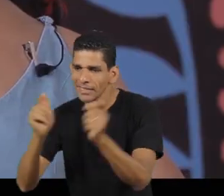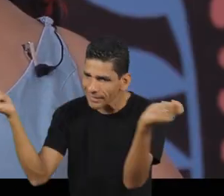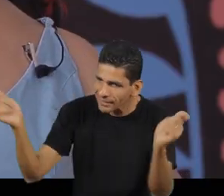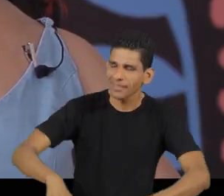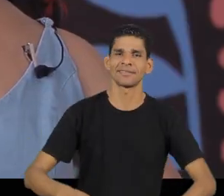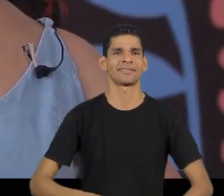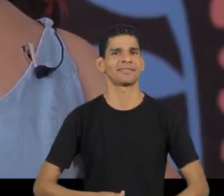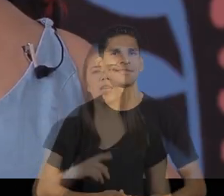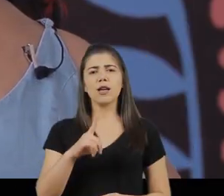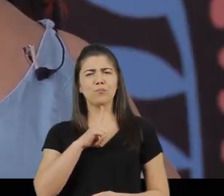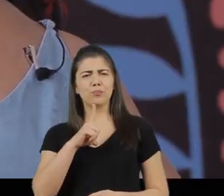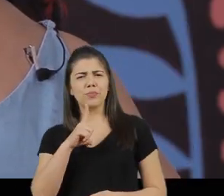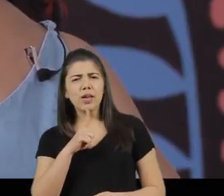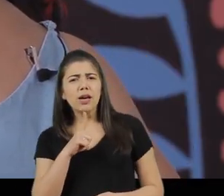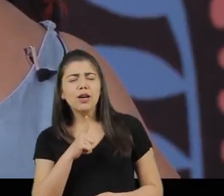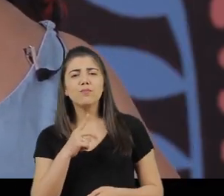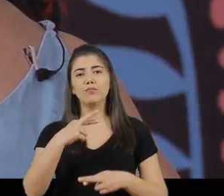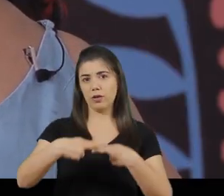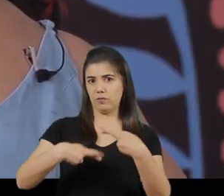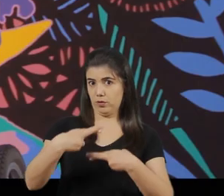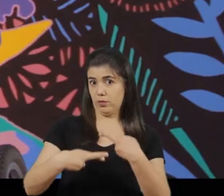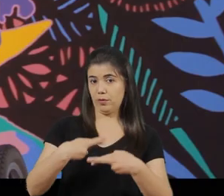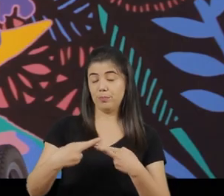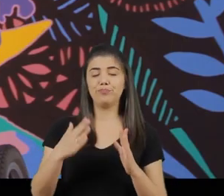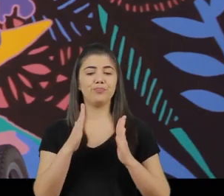Teve também a reforma no meu apartamento pra ser mais acessível.